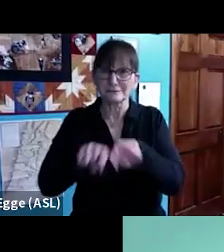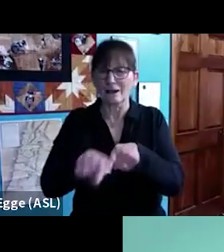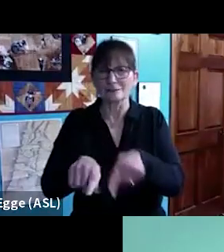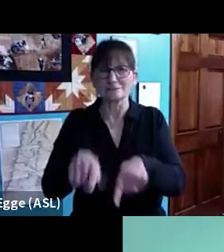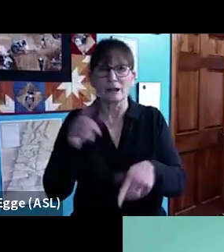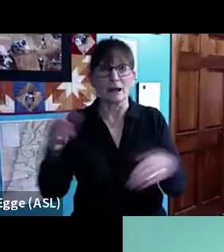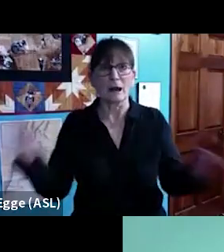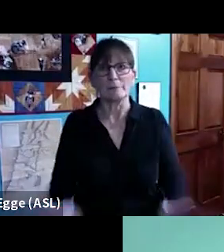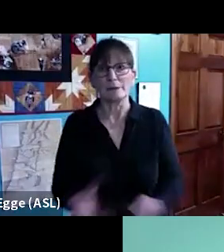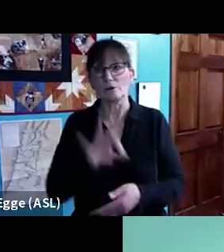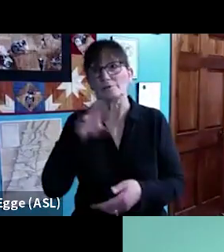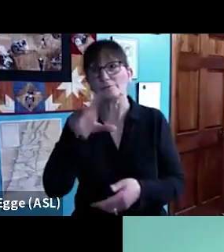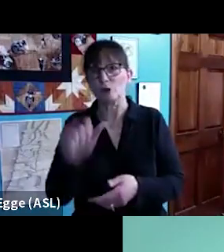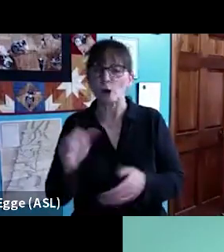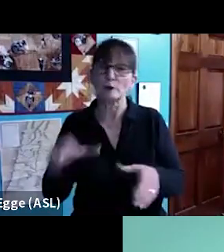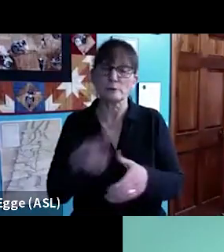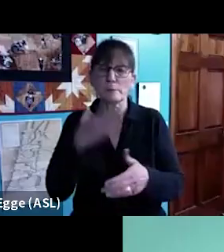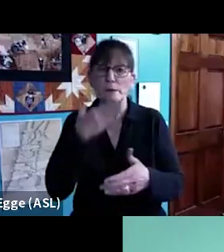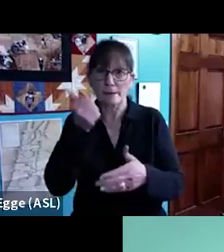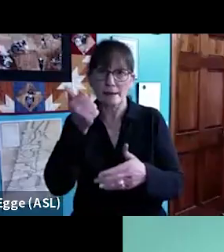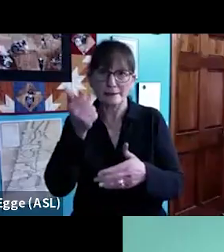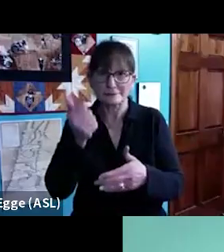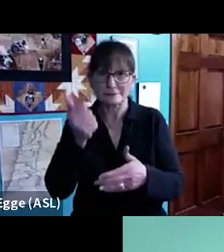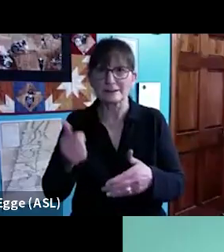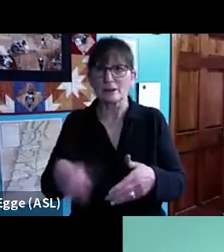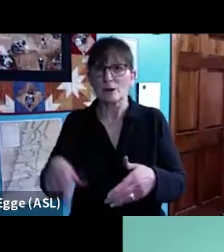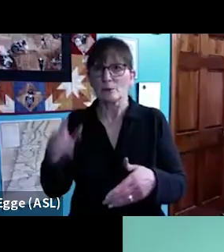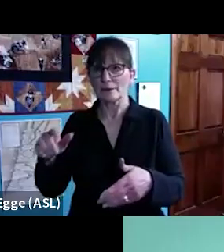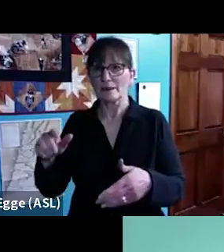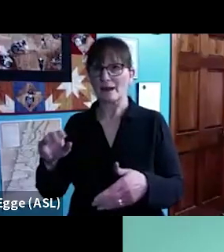puedes agregarlo en la sección de registros médicos.